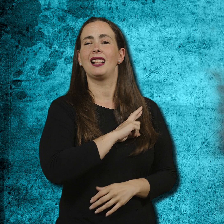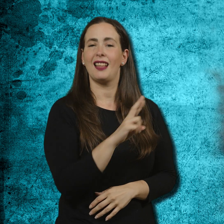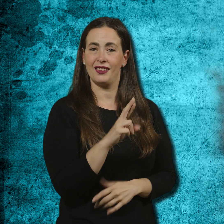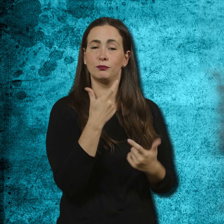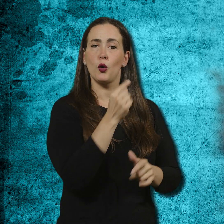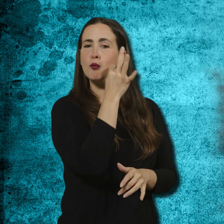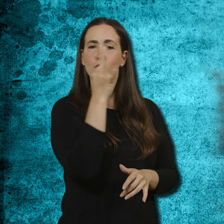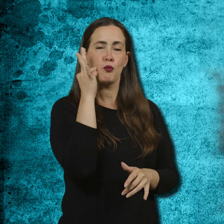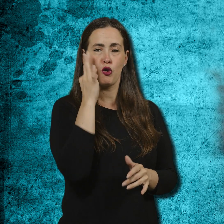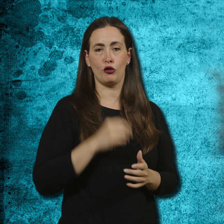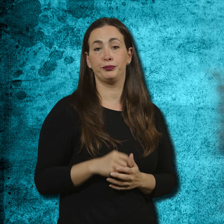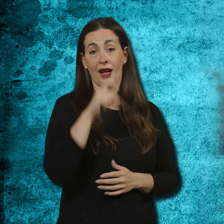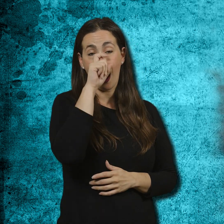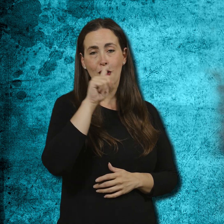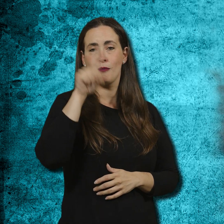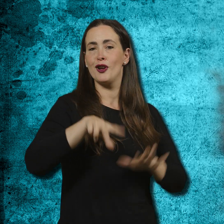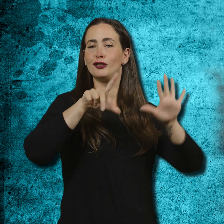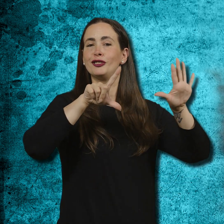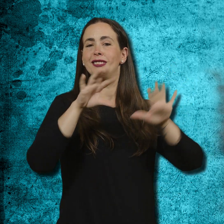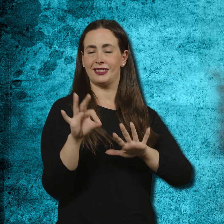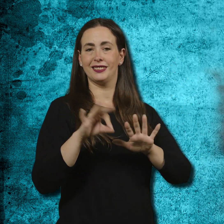i el Catecismo de los mudos (1870).